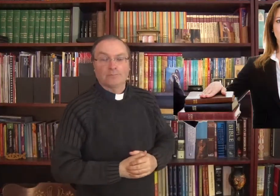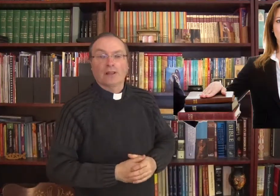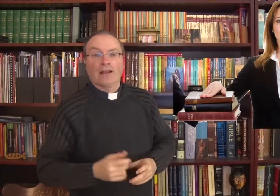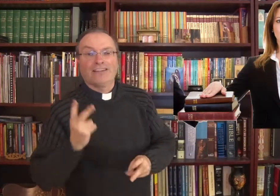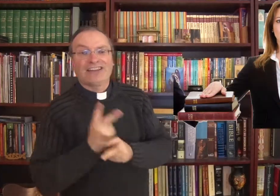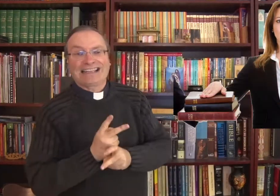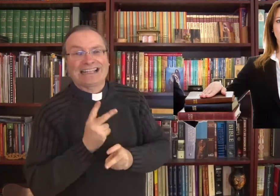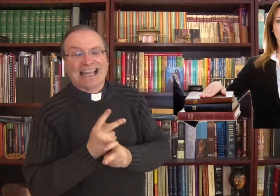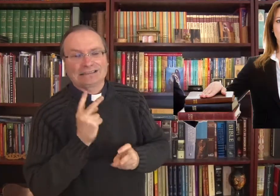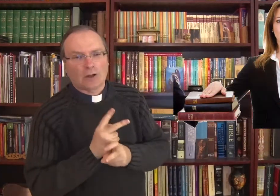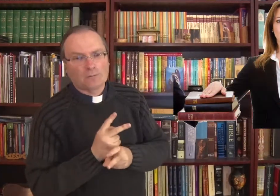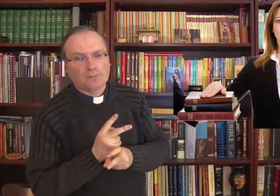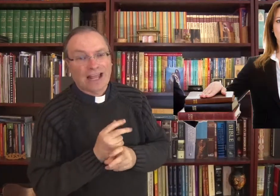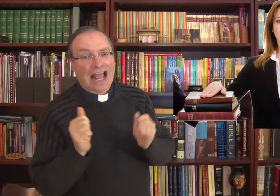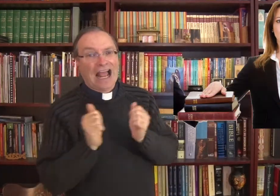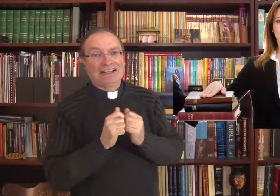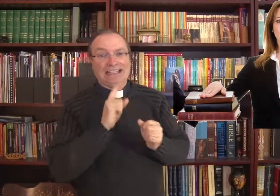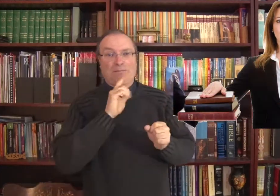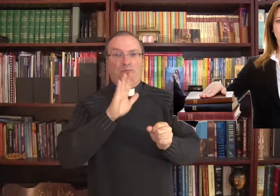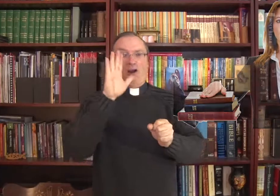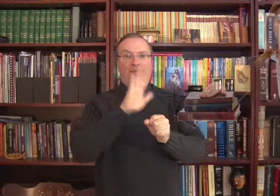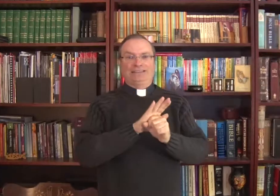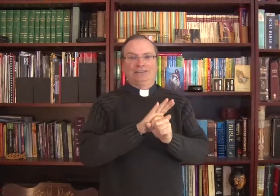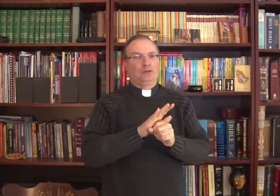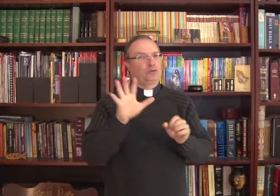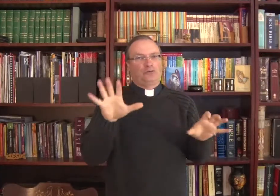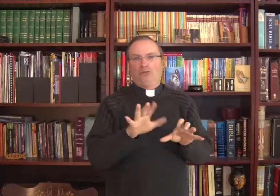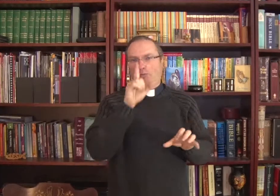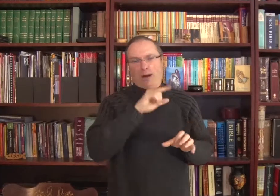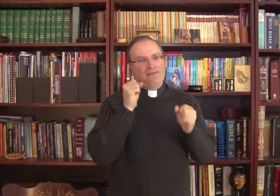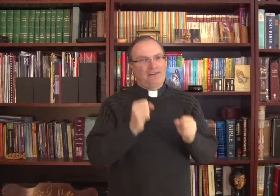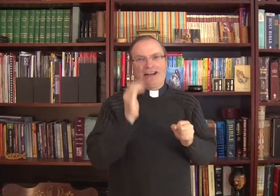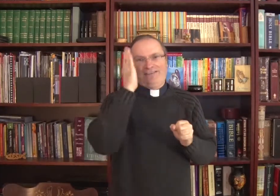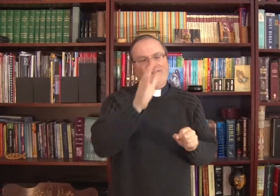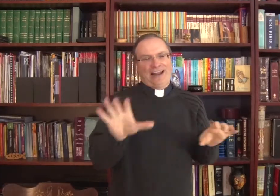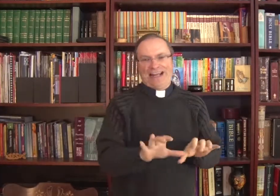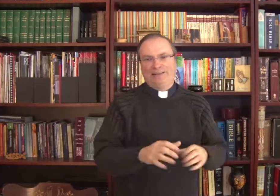Faites attention avec des promesses que vous ne pourriez faire.